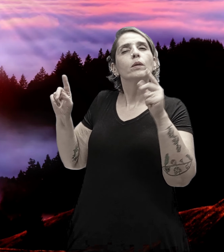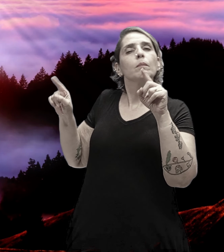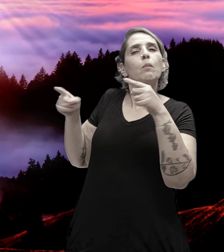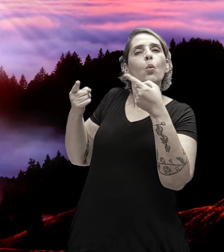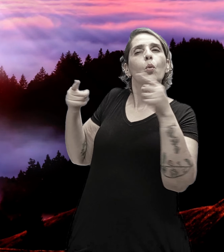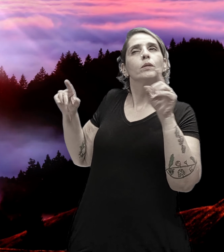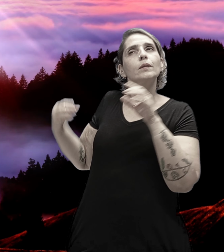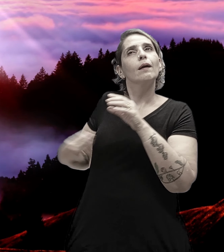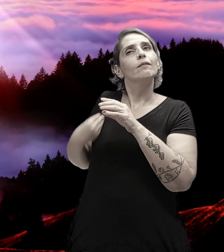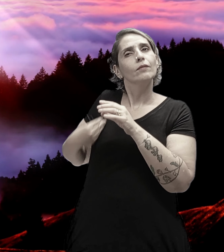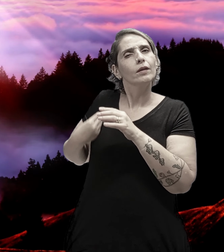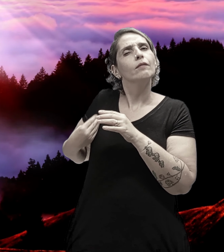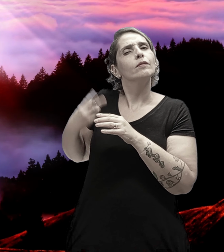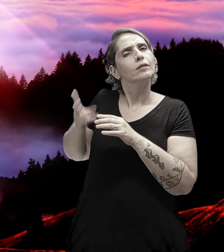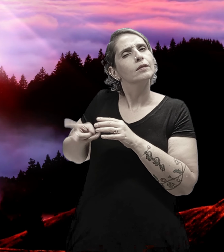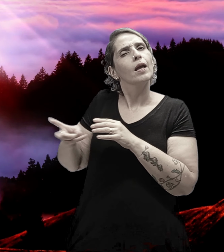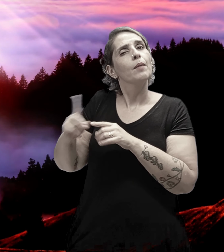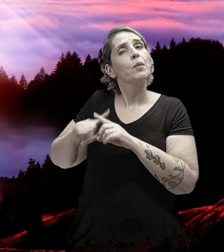mas que por vezes ignoramos.